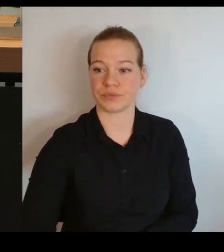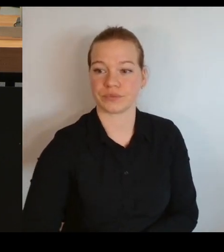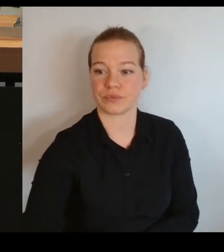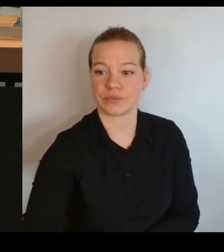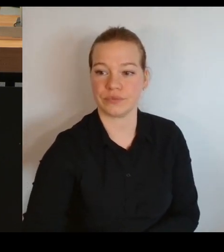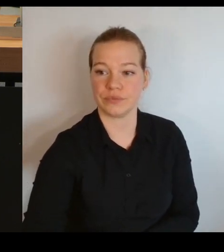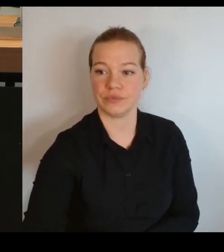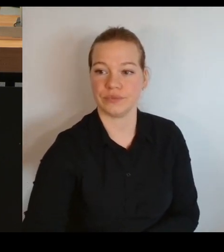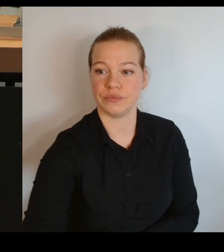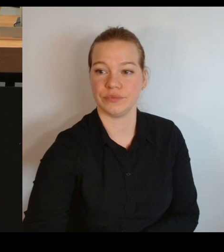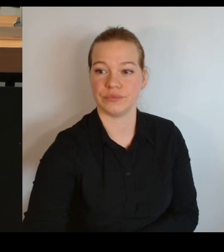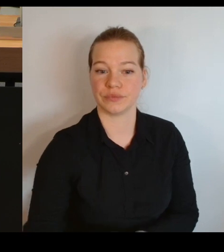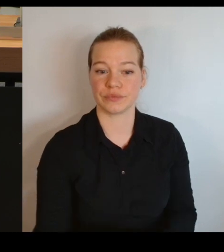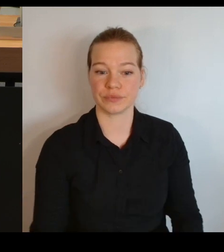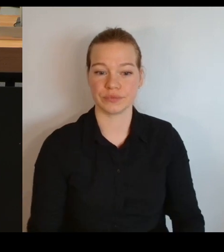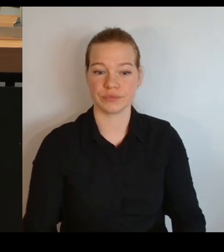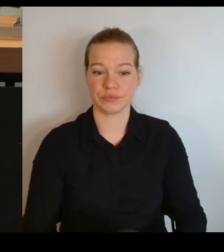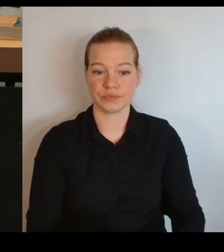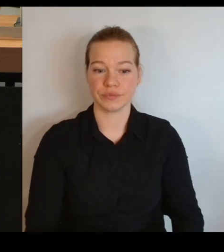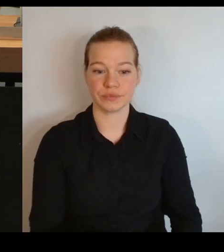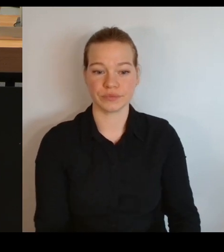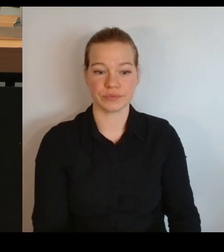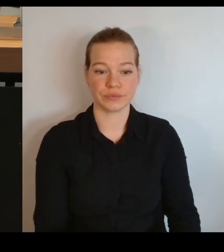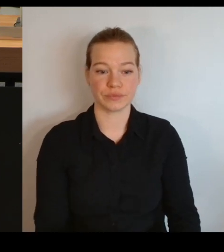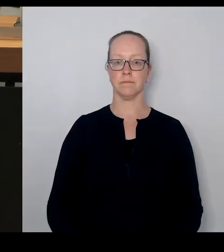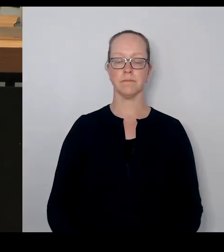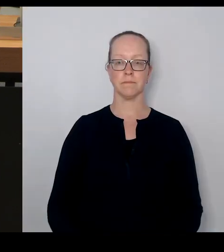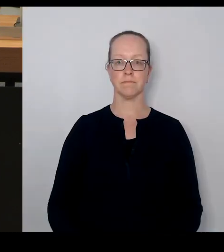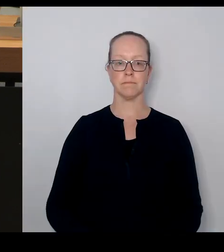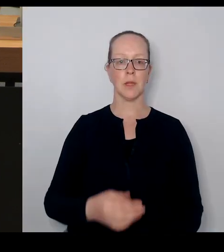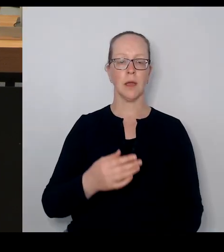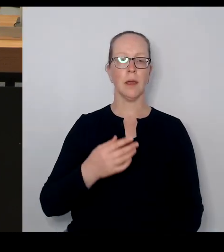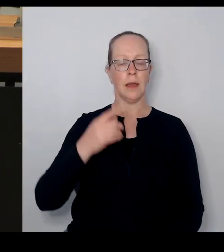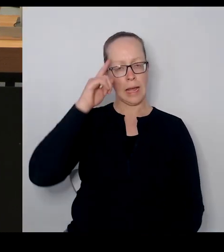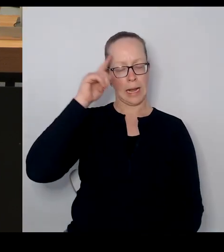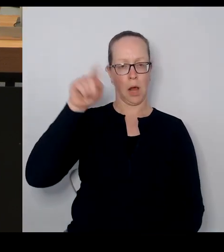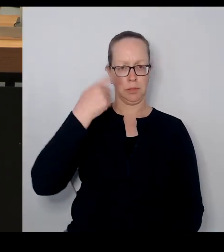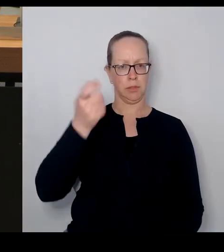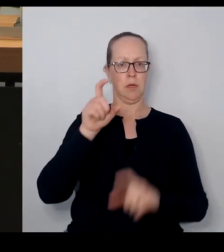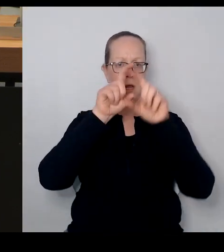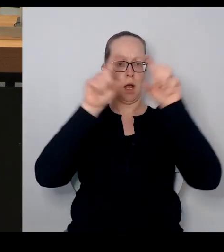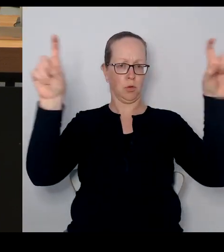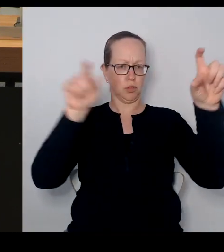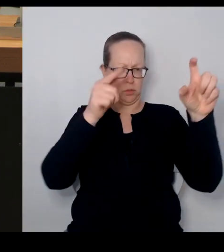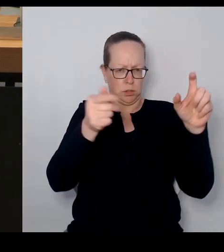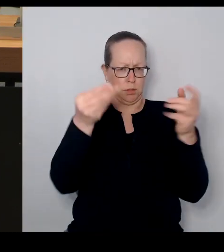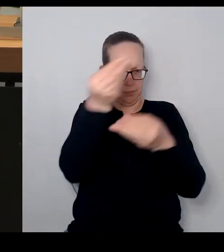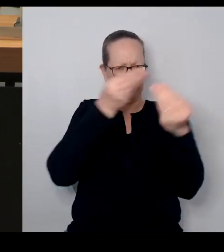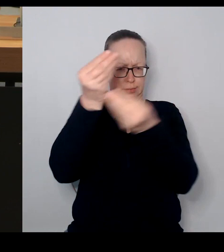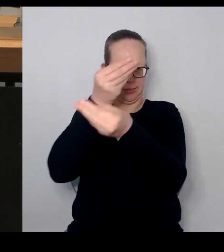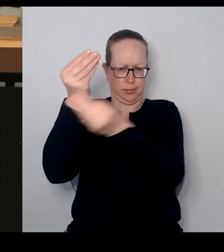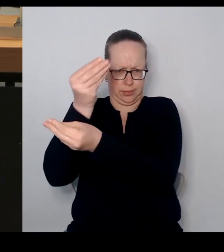Denn alle, die sich mit diesem Thema beschäftigt haben, die wissen, dass wir hier über harte Zielkonflikte sprechen.